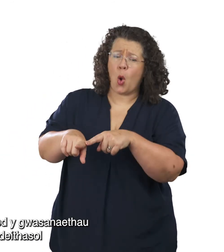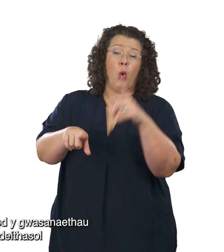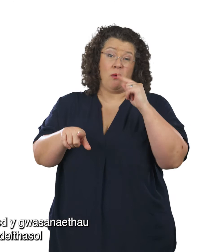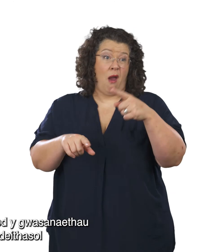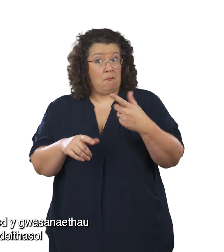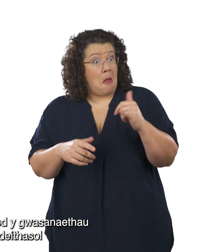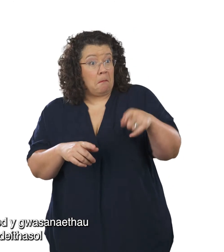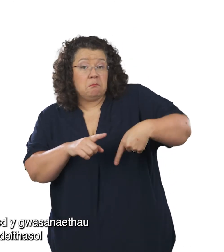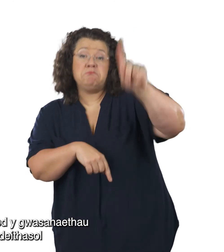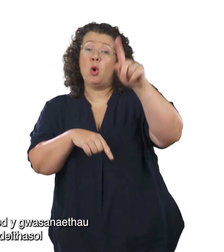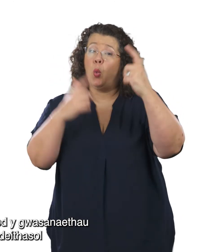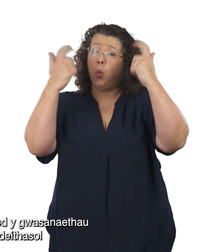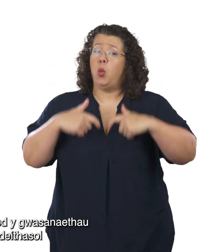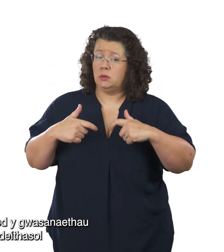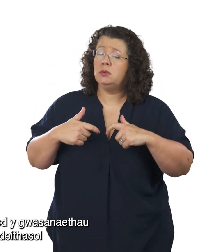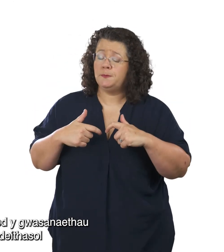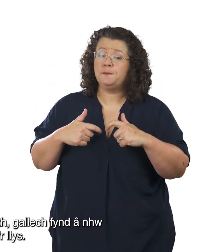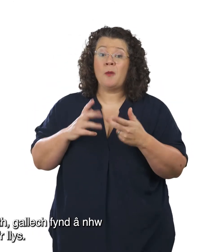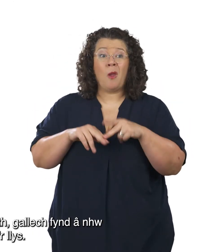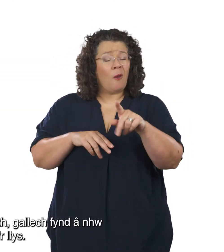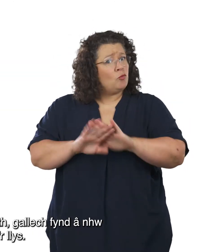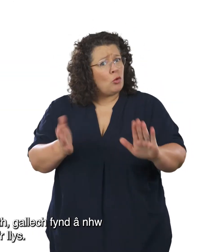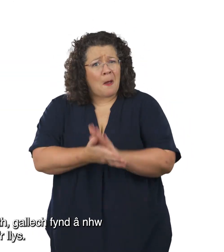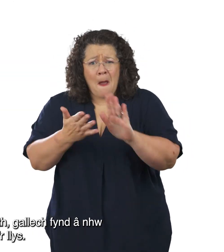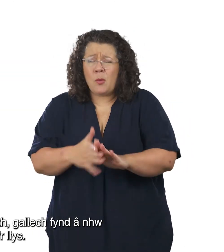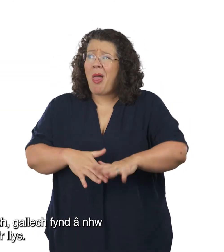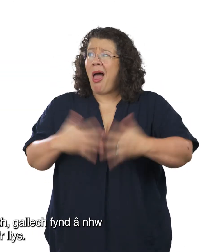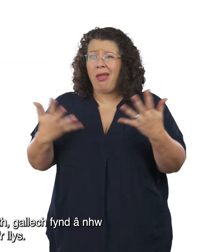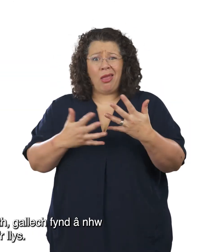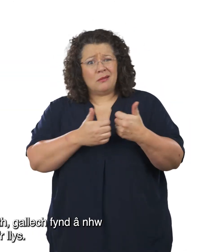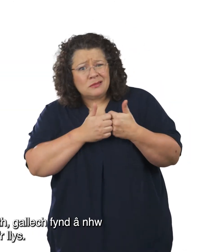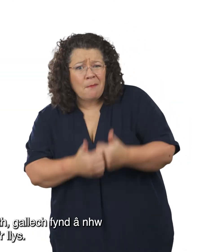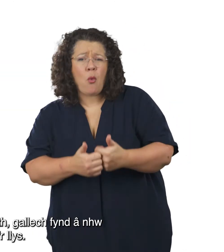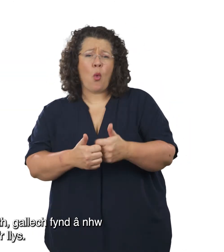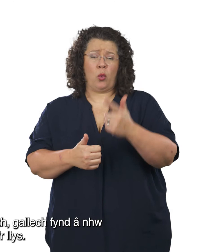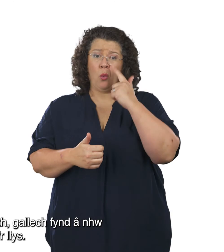Os credwch fod y gwasanaethau cymdeithasol wedi torri'r gyfraith, gallech fynd â nhw i'r llys.